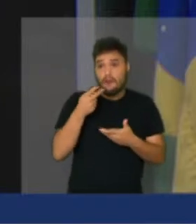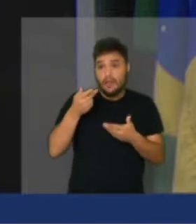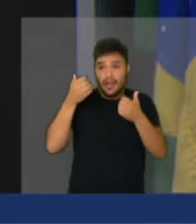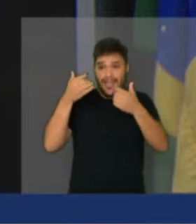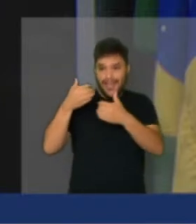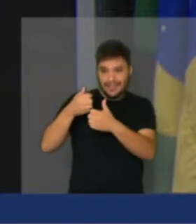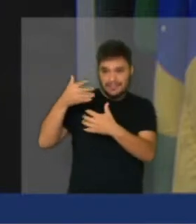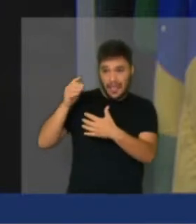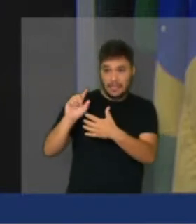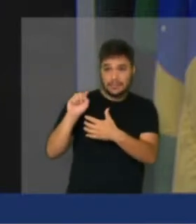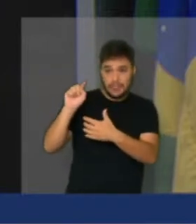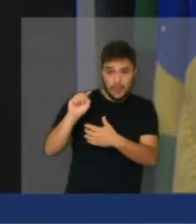SEM ANTES LEMBRAR AOS ILUSTRES MEMBROS DESTE COLEGIADO QUE A